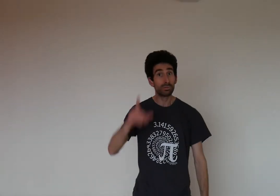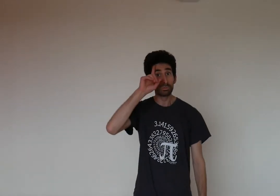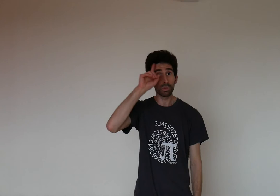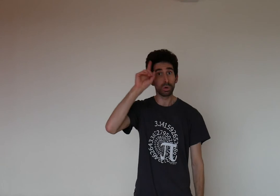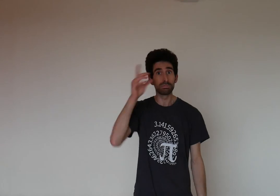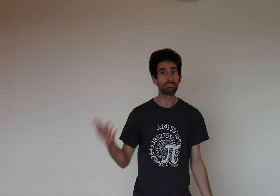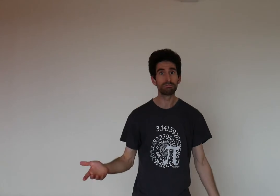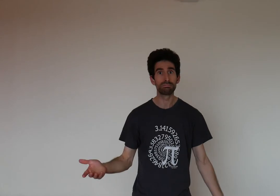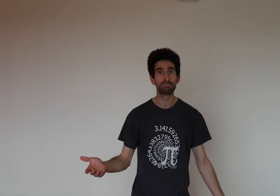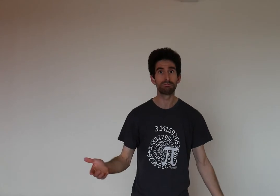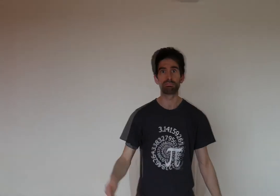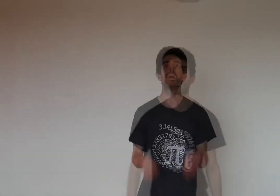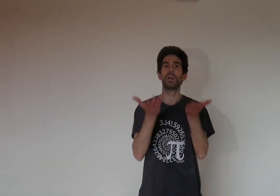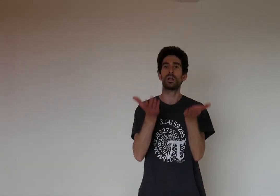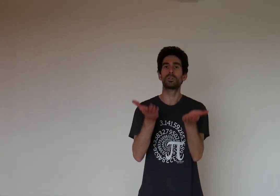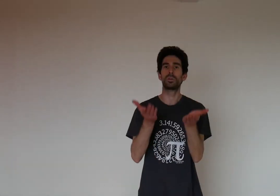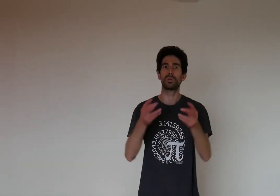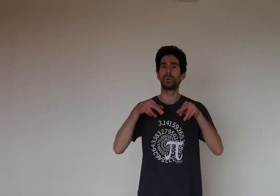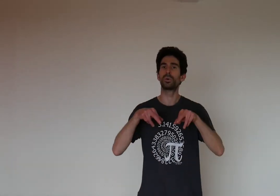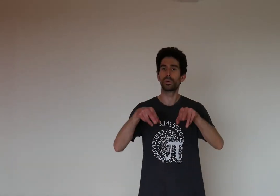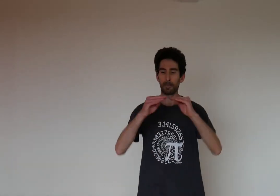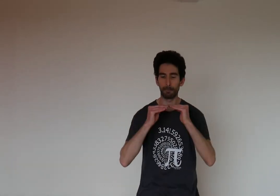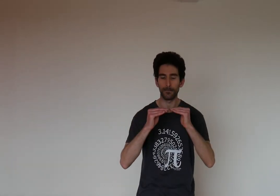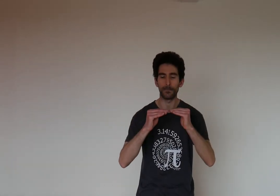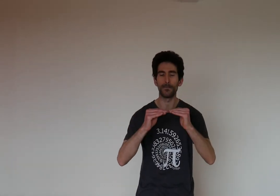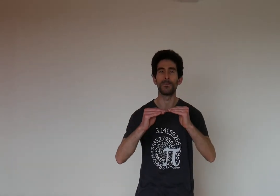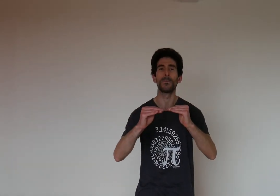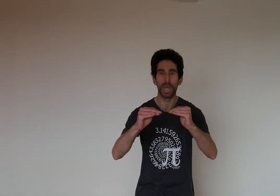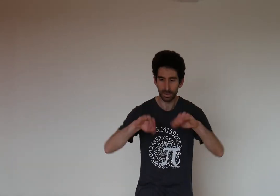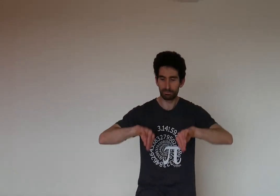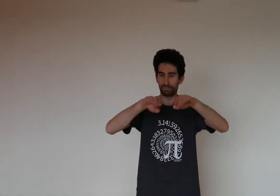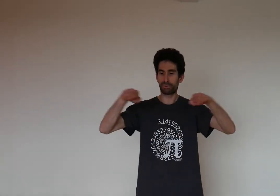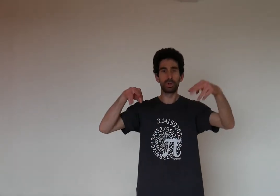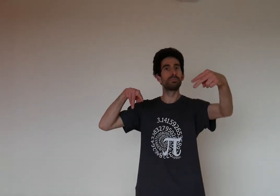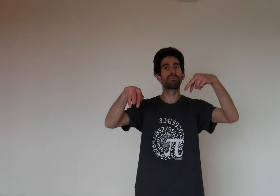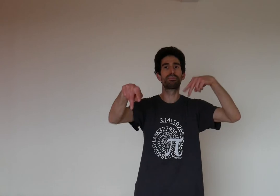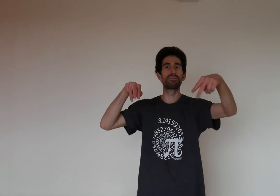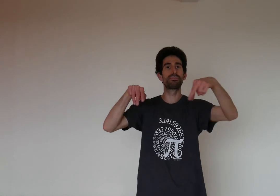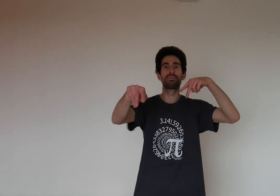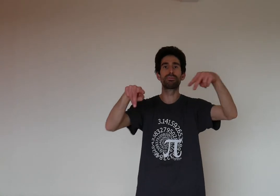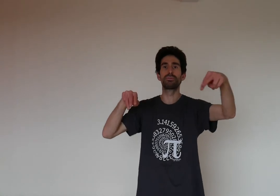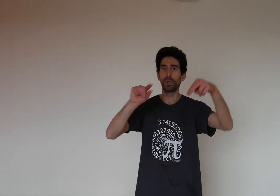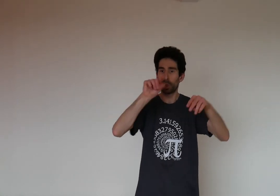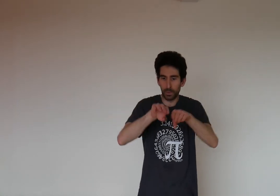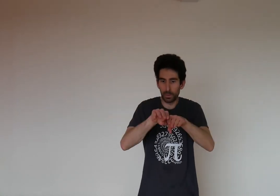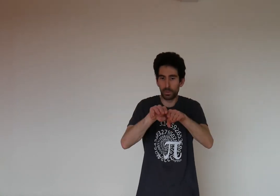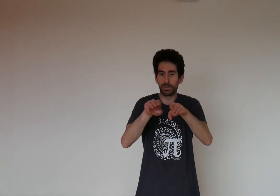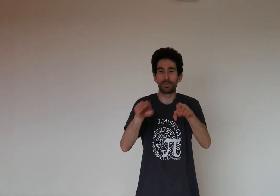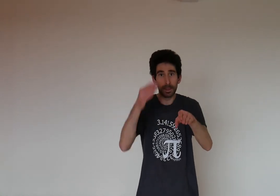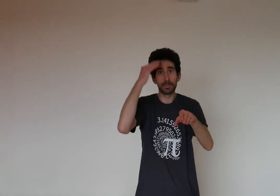Pourquoi cette expression ? Actuellement, les rues sont lisses avec des trottoirs sur les côtés. Elles sont un peu bombées au centre.